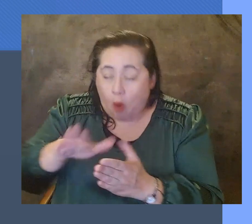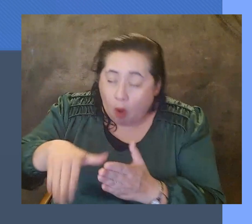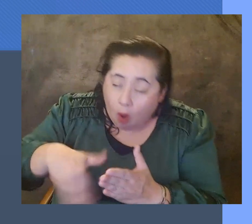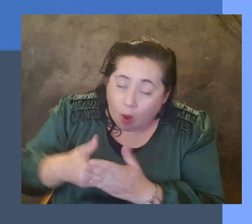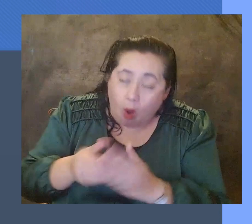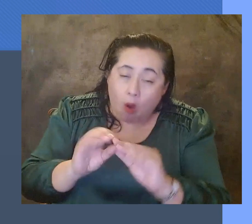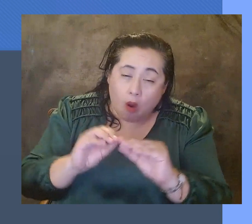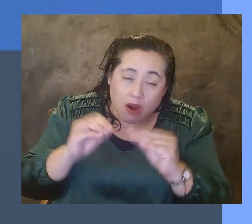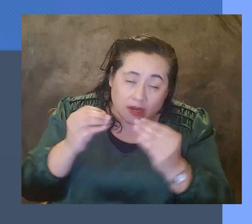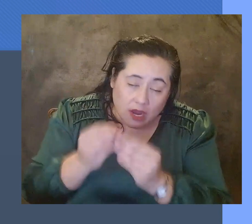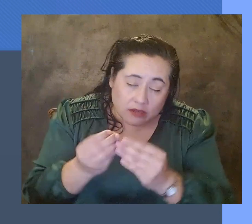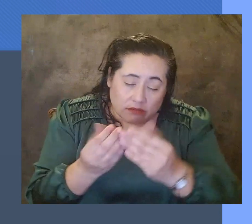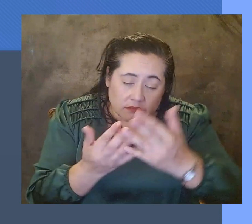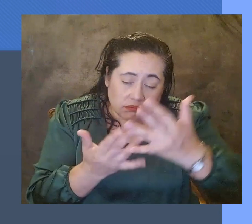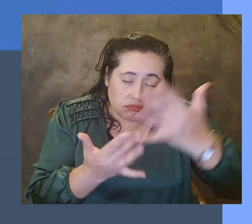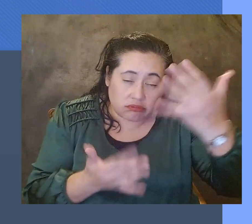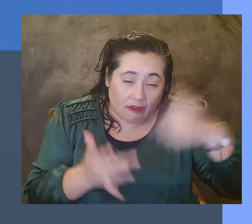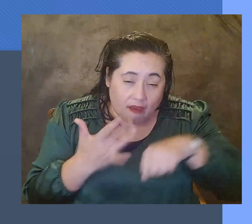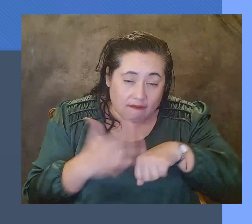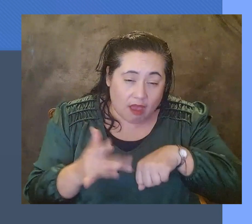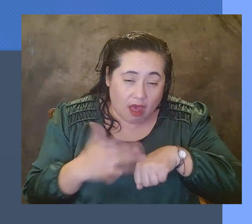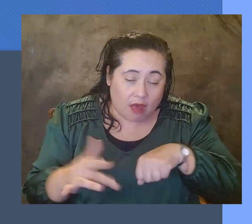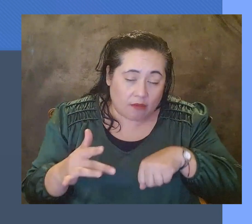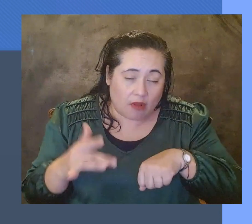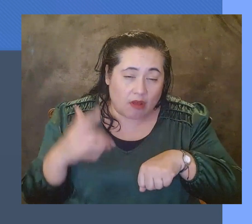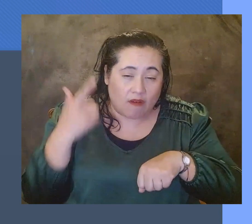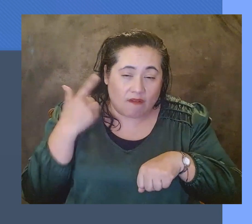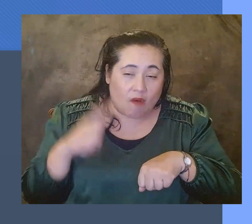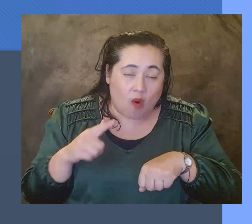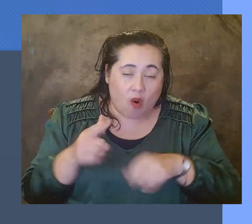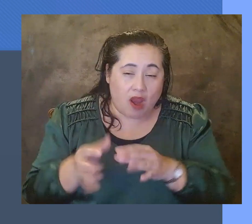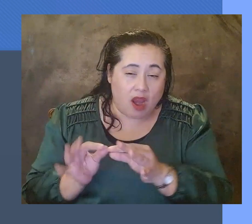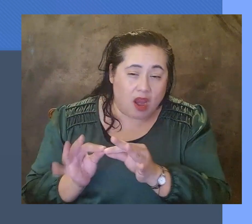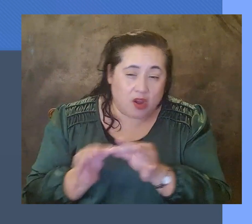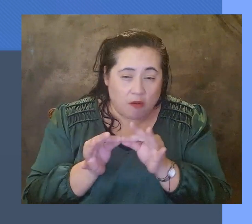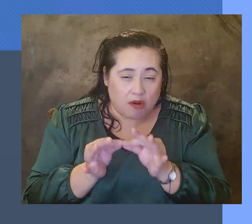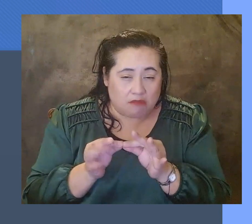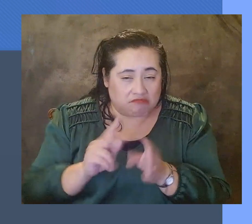todas las organizaciones disponibles para intérpretes ...